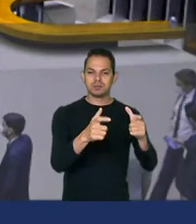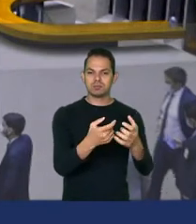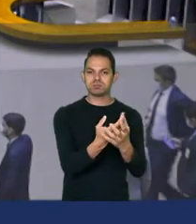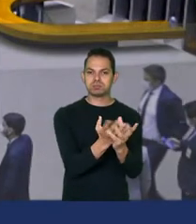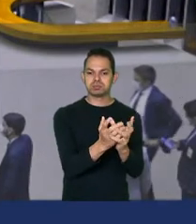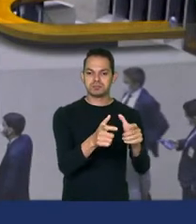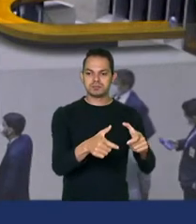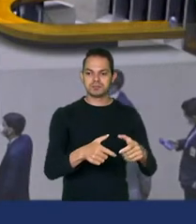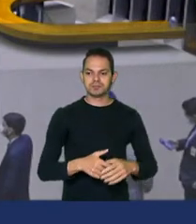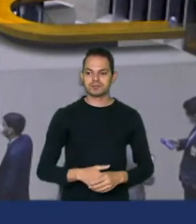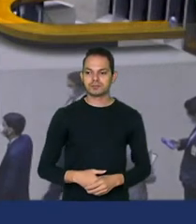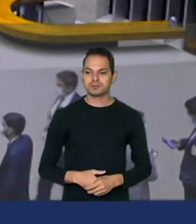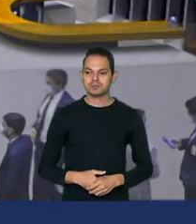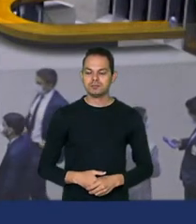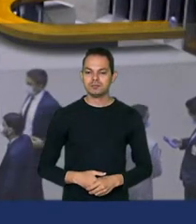MÍNIMO DE 20 QUILÔMETROS DE